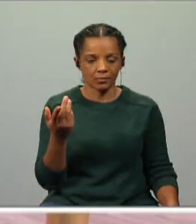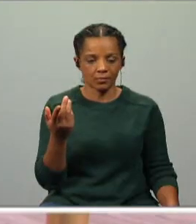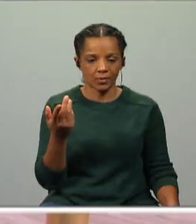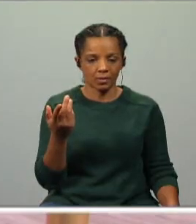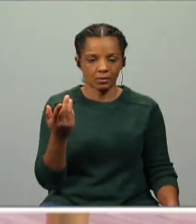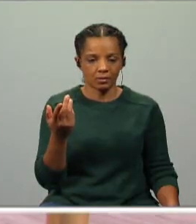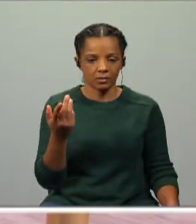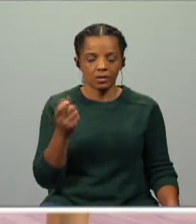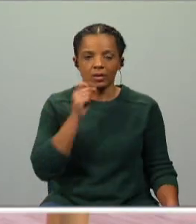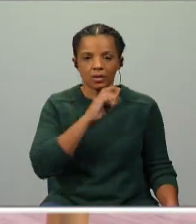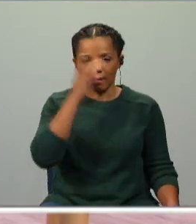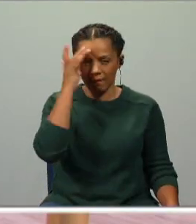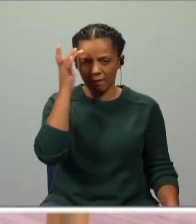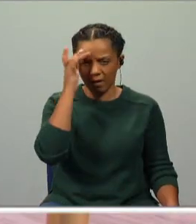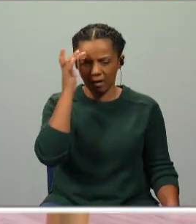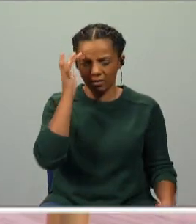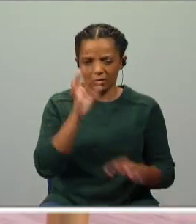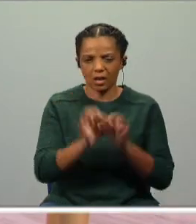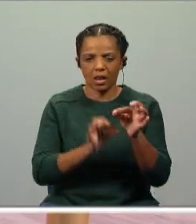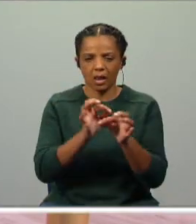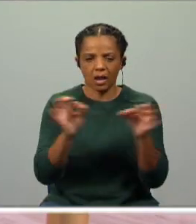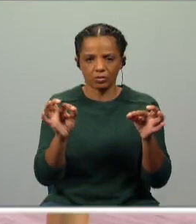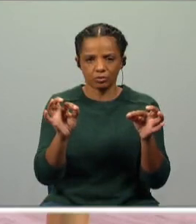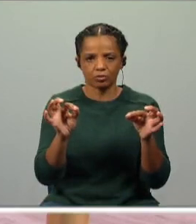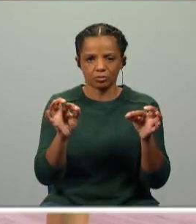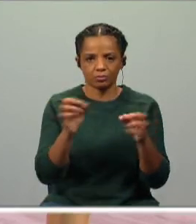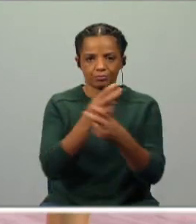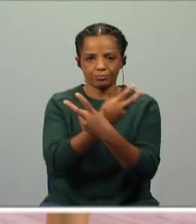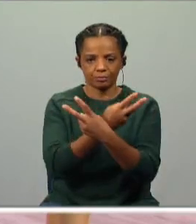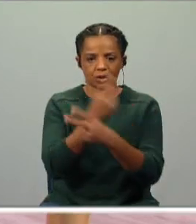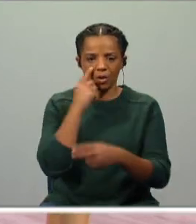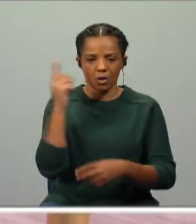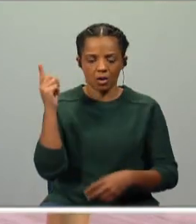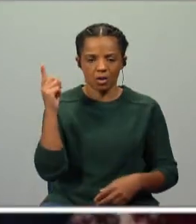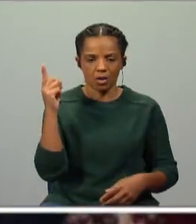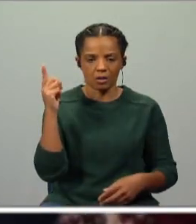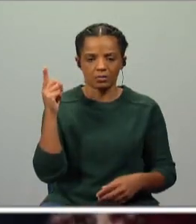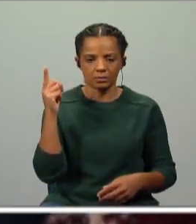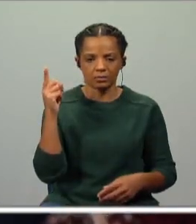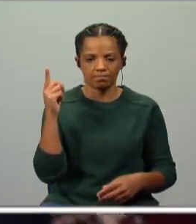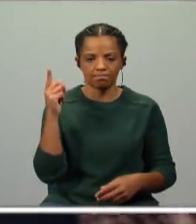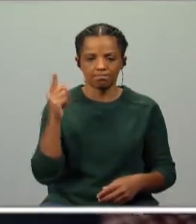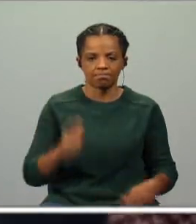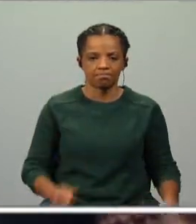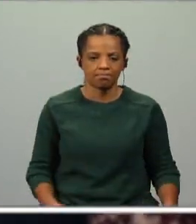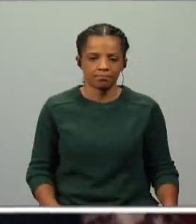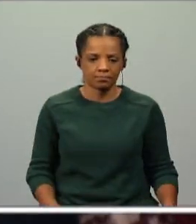se faz um laçarote aqui vê o laçarote para pormos no cimo